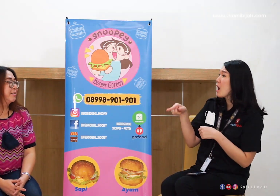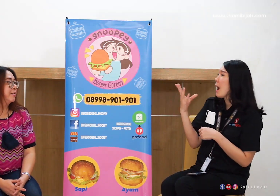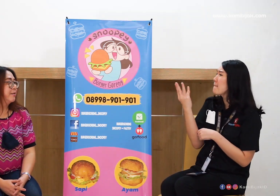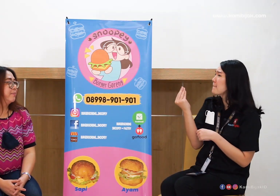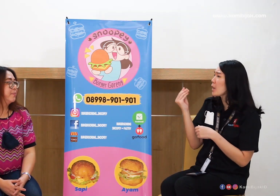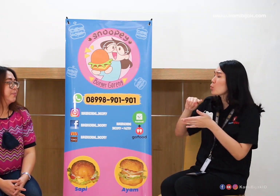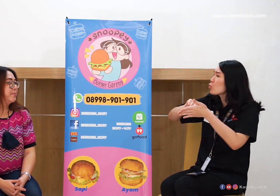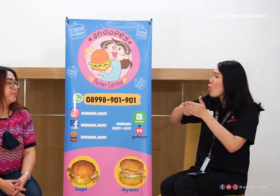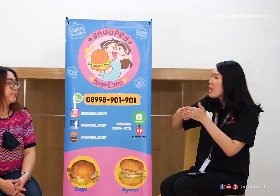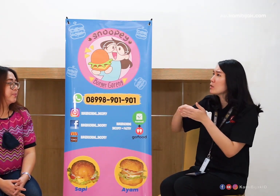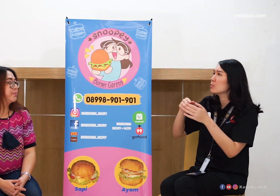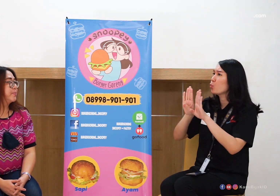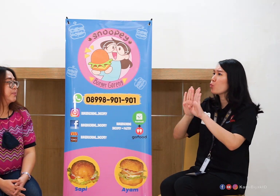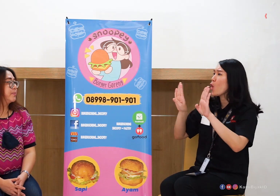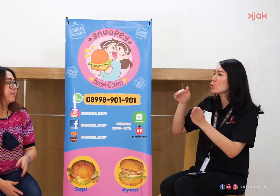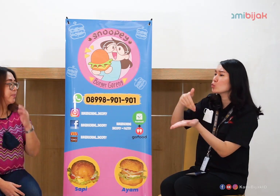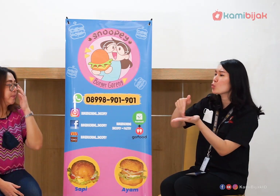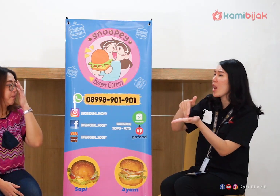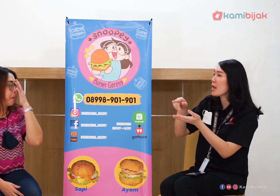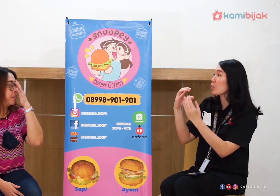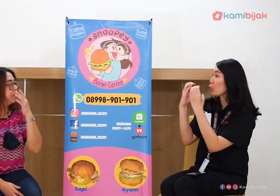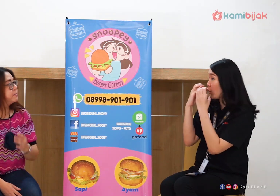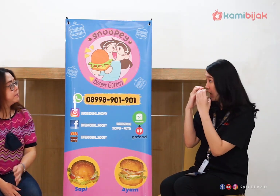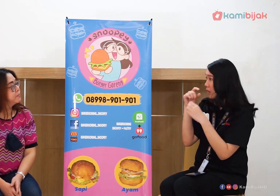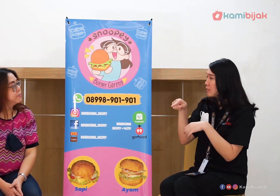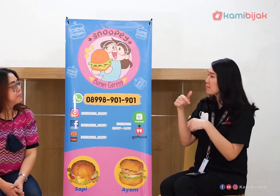Kapan pertama kali membuka usaha berjualan burger?